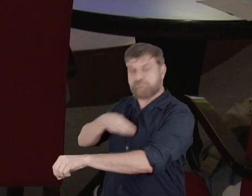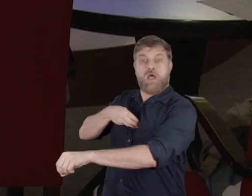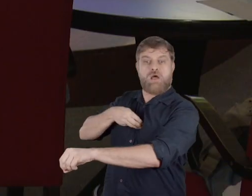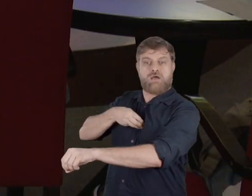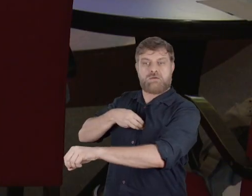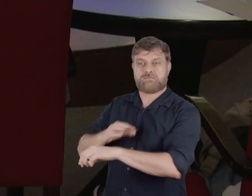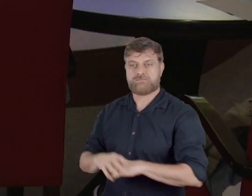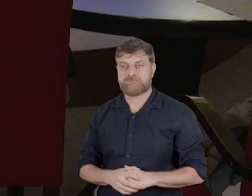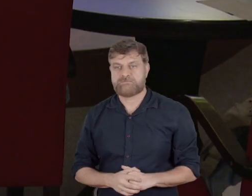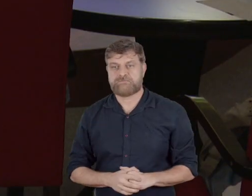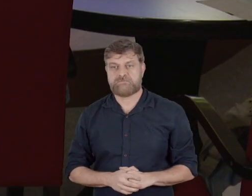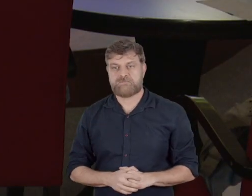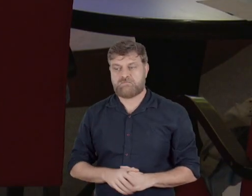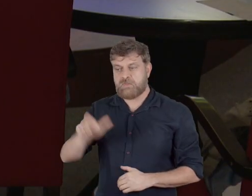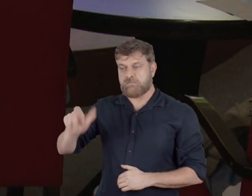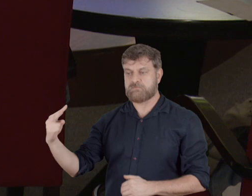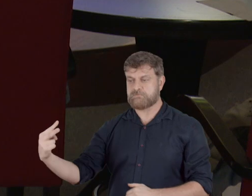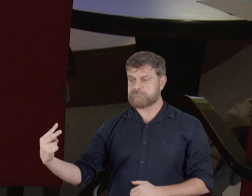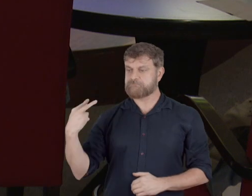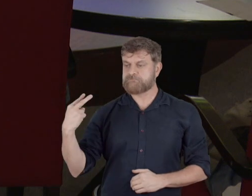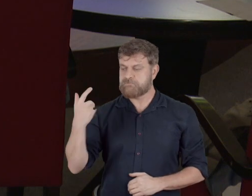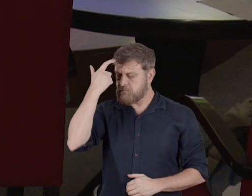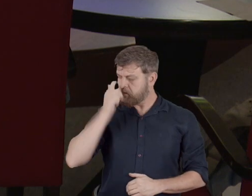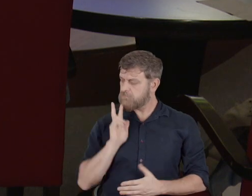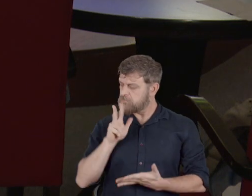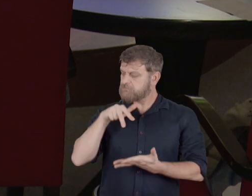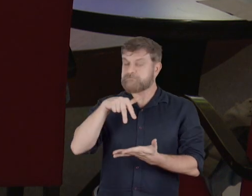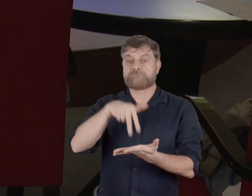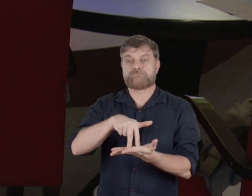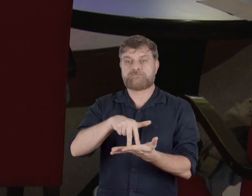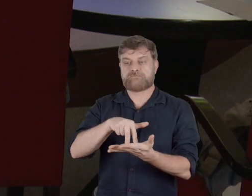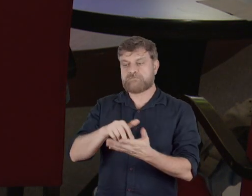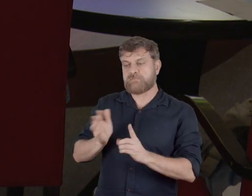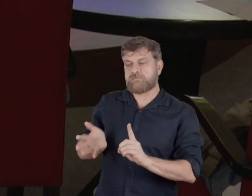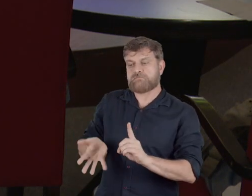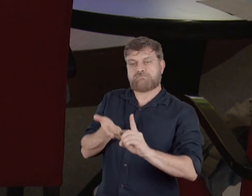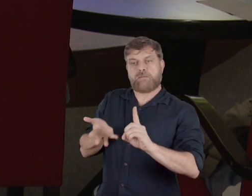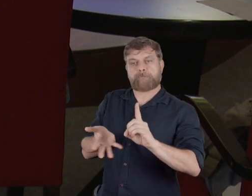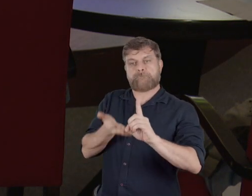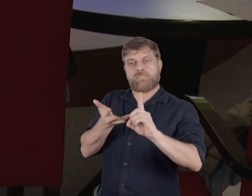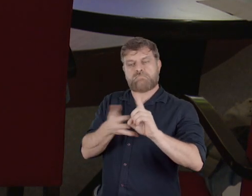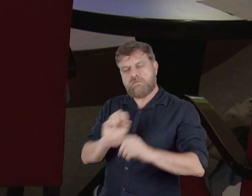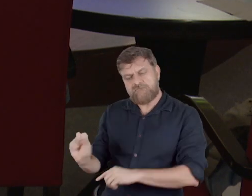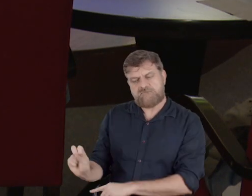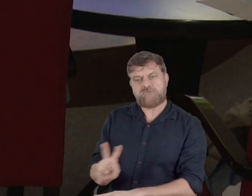então, é o olhar do outro que me coloca na minha posição de valoração.